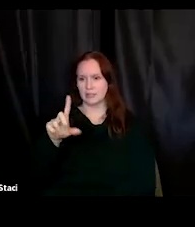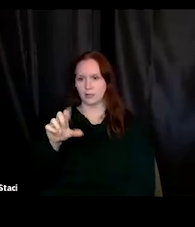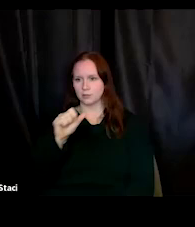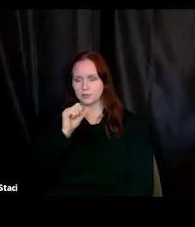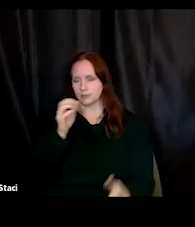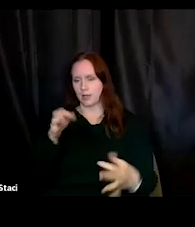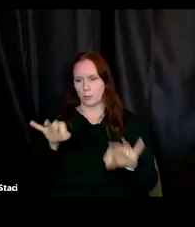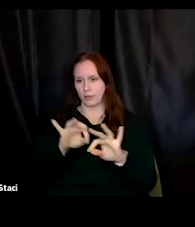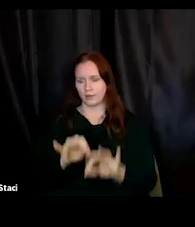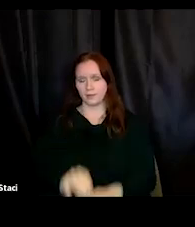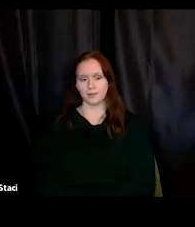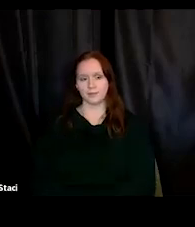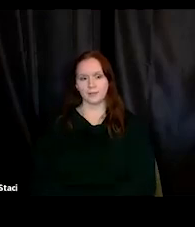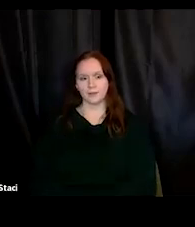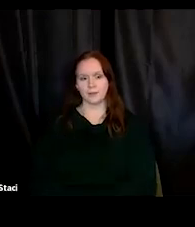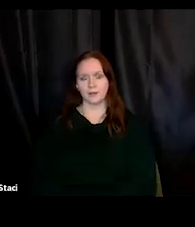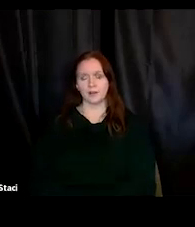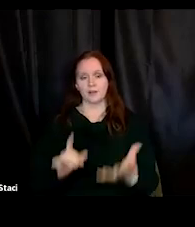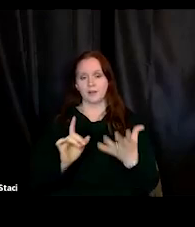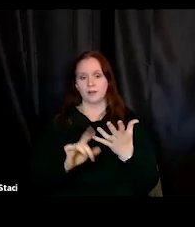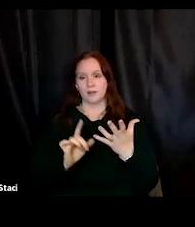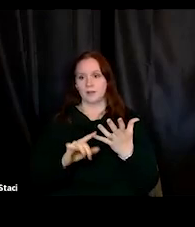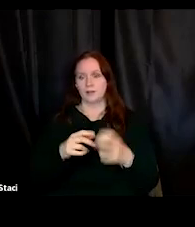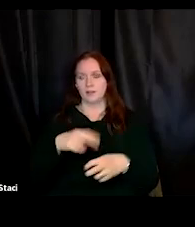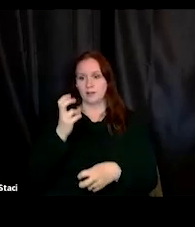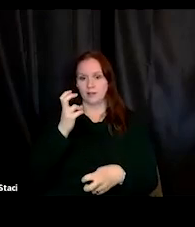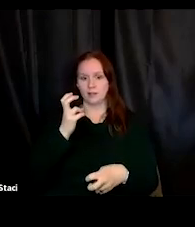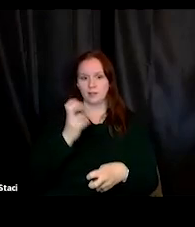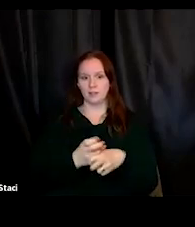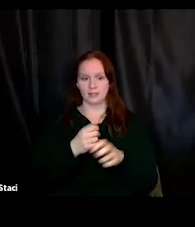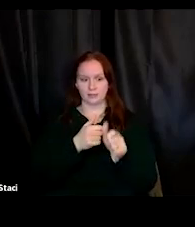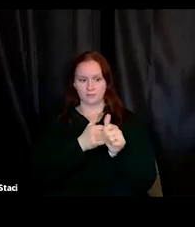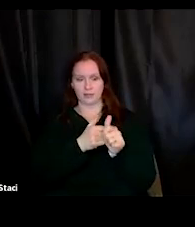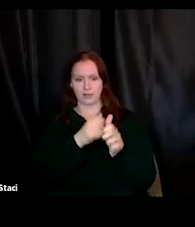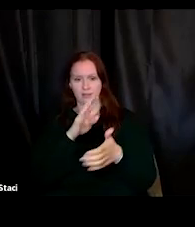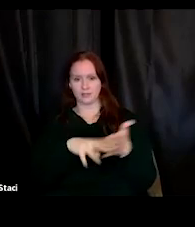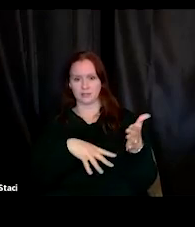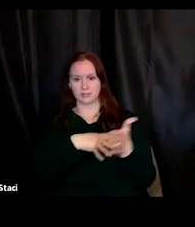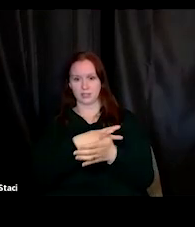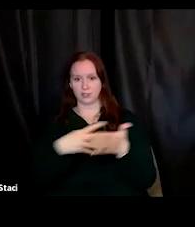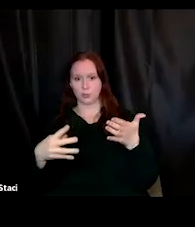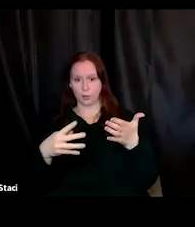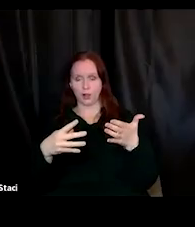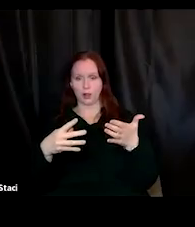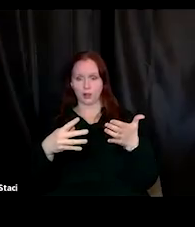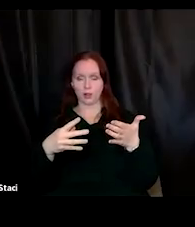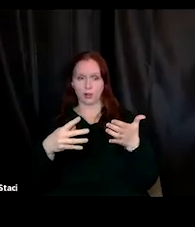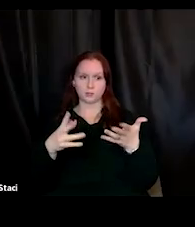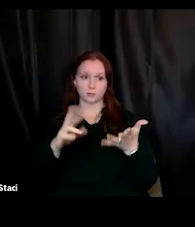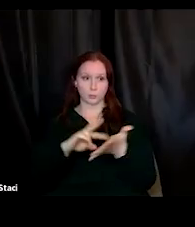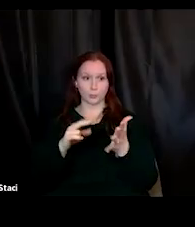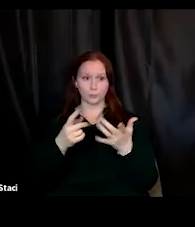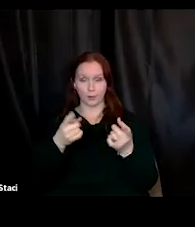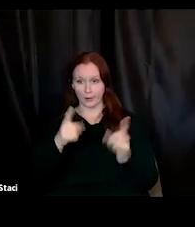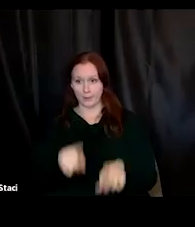y comentarios y preocupaciones sobre el SSA 1699, donde proporcionamos muy buena información.